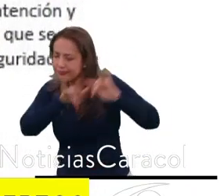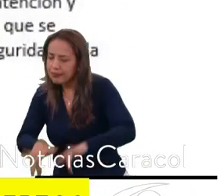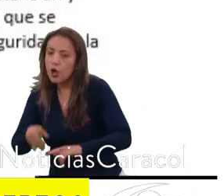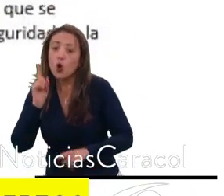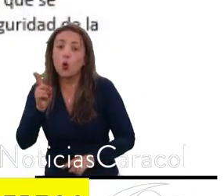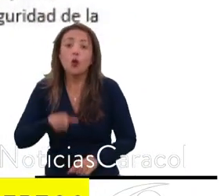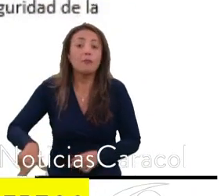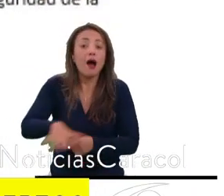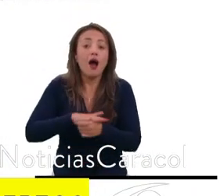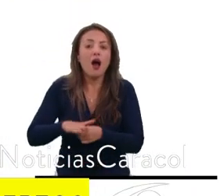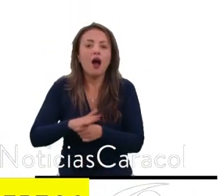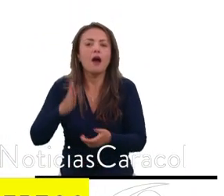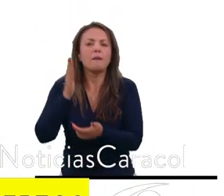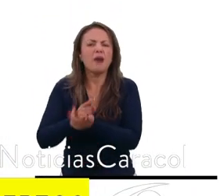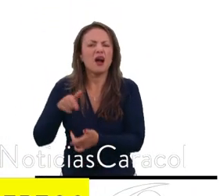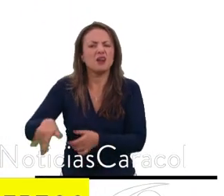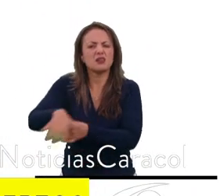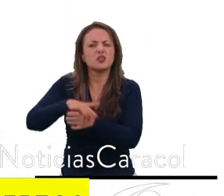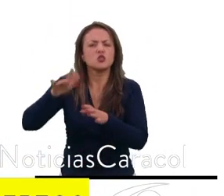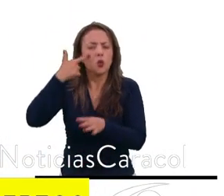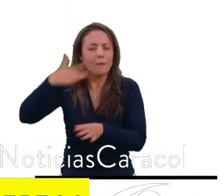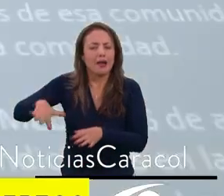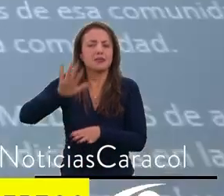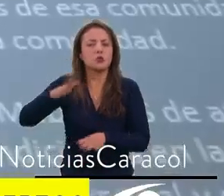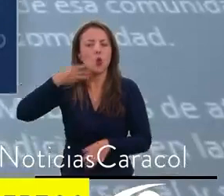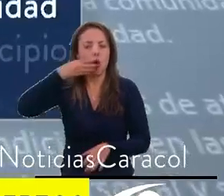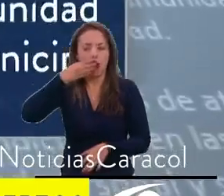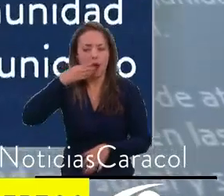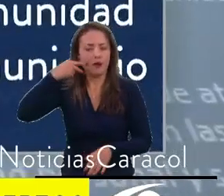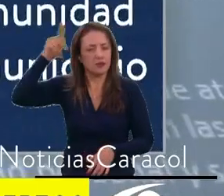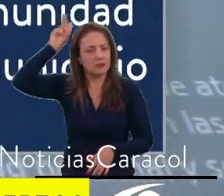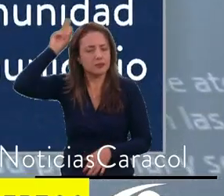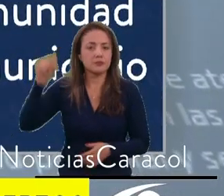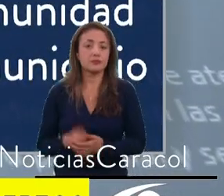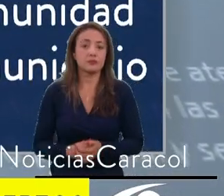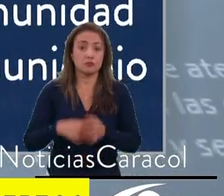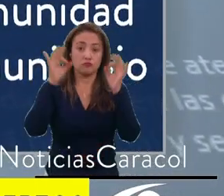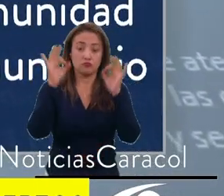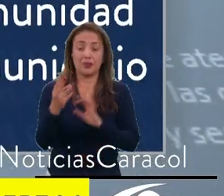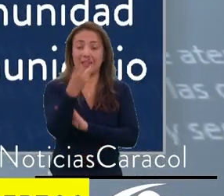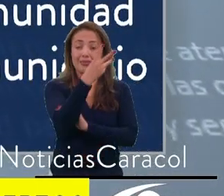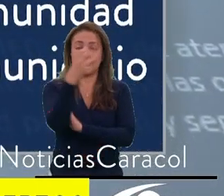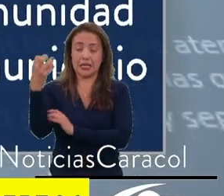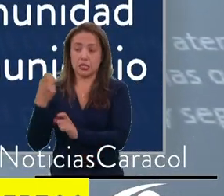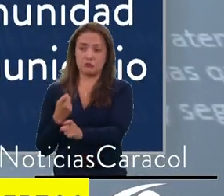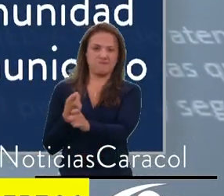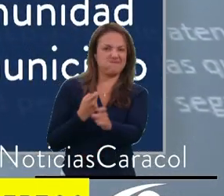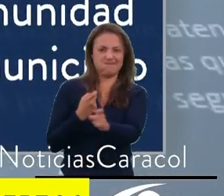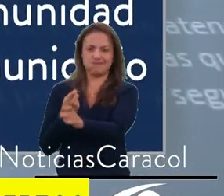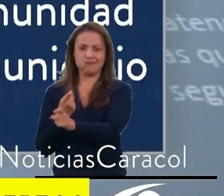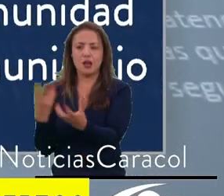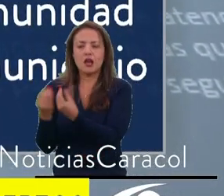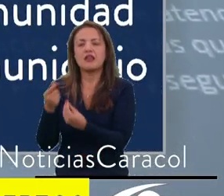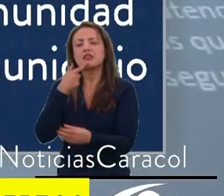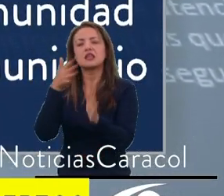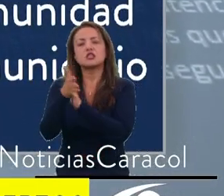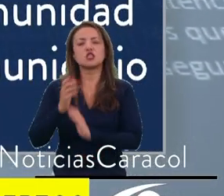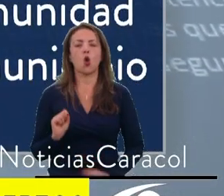25 de diciembre, la defensoría del pueblo pidió a través de este oficio, el domingo 26, la intervención de las autoridades